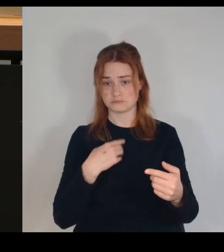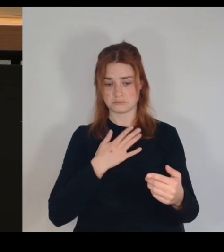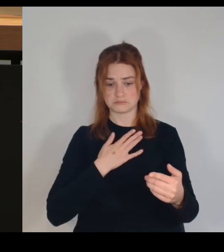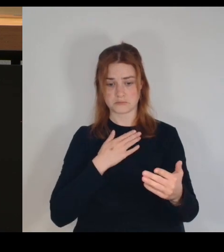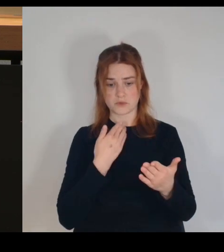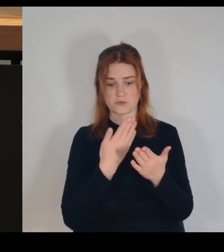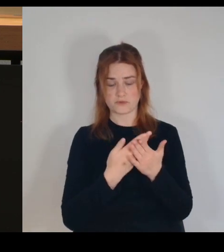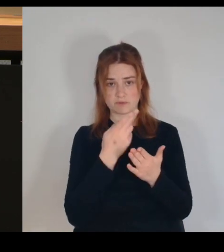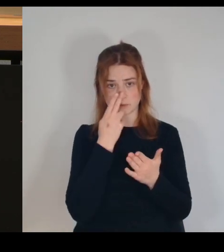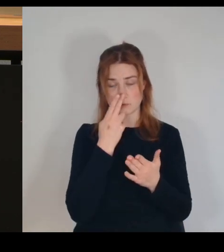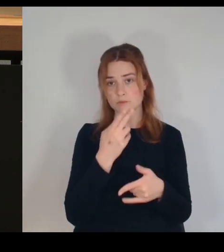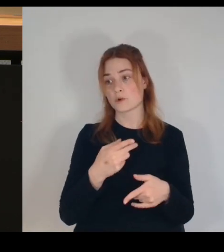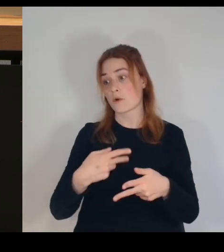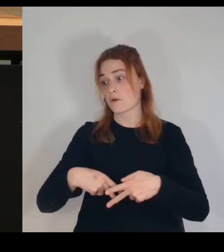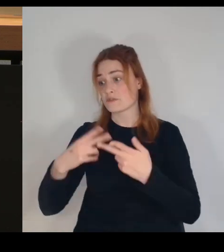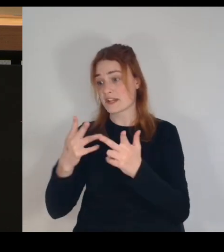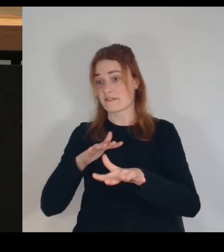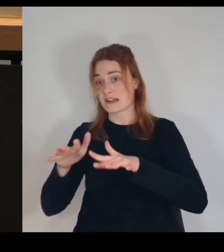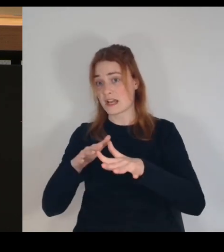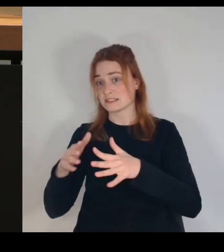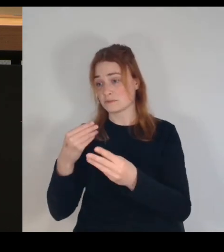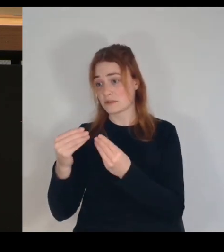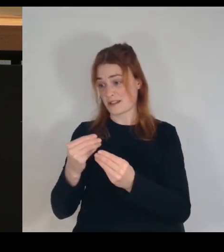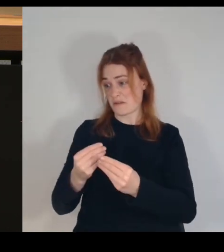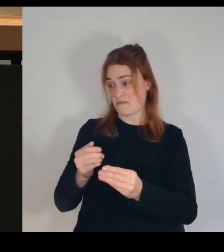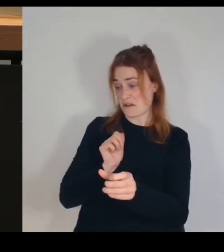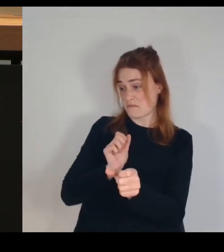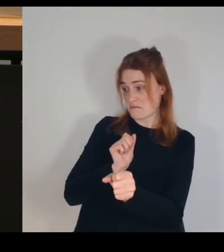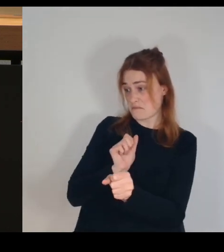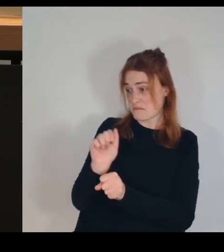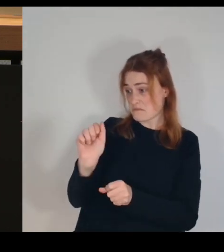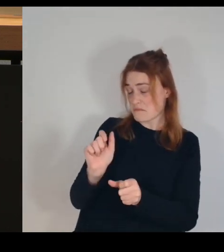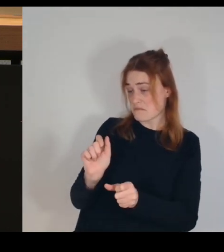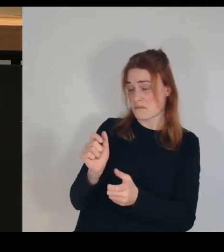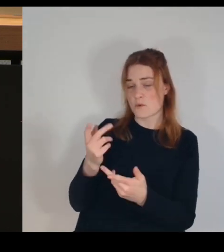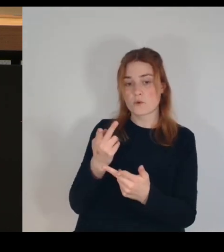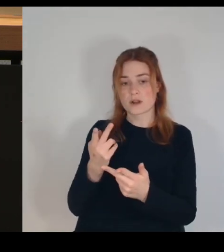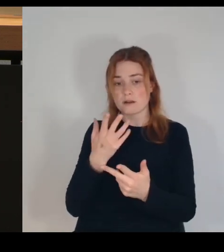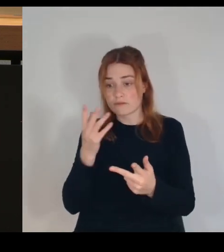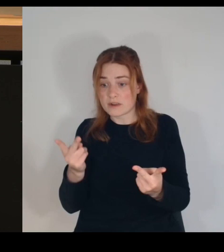Verbesserung des ÖPNV an? Und das geht eben bis auf die Senatsebene und die Frage Was